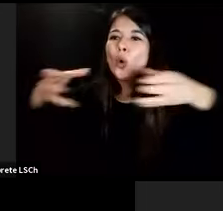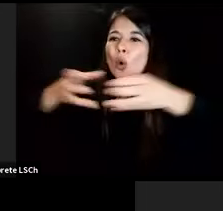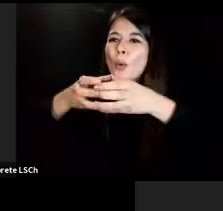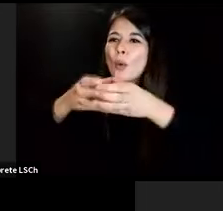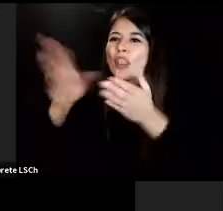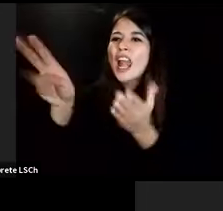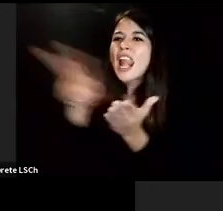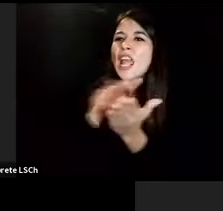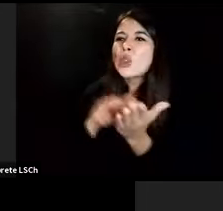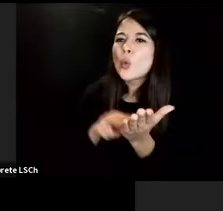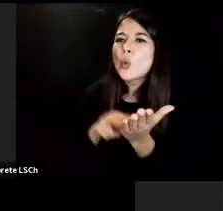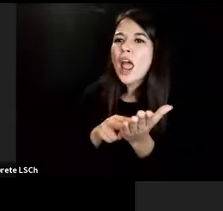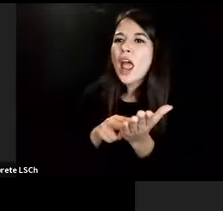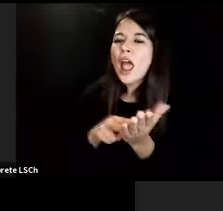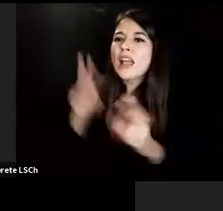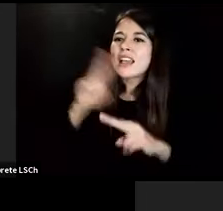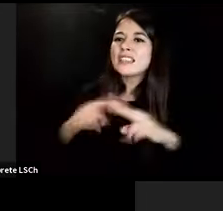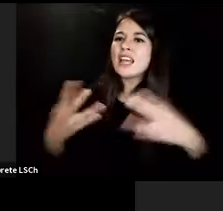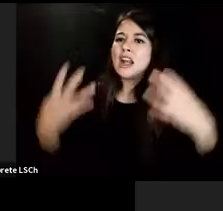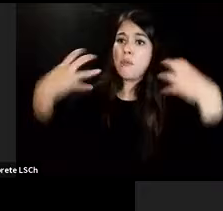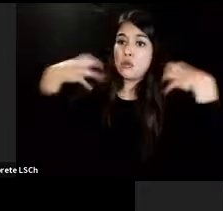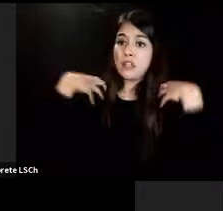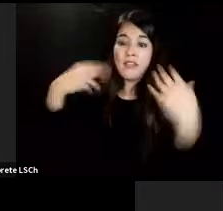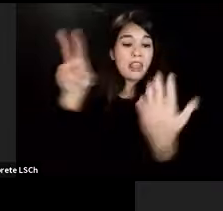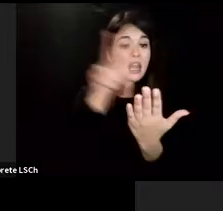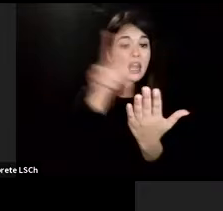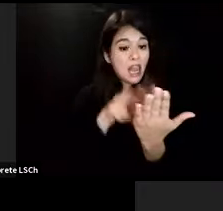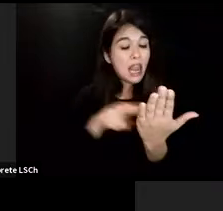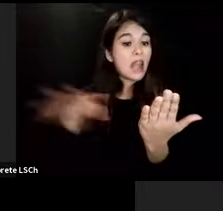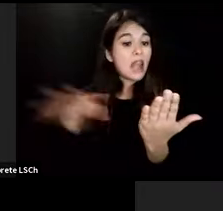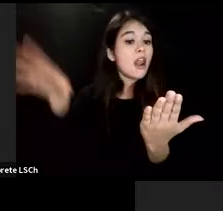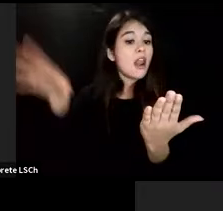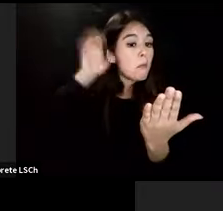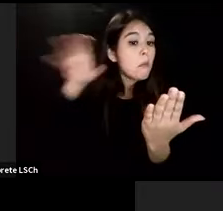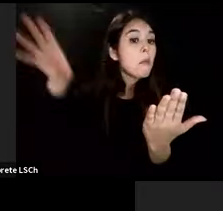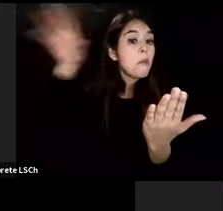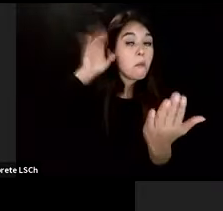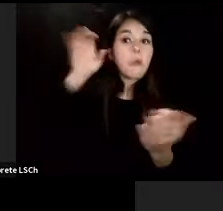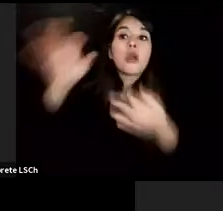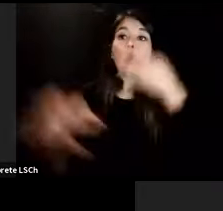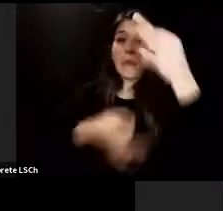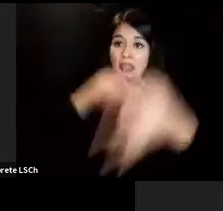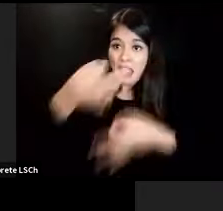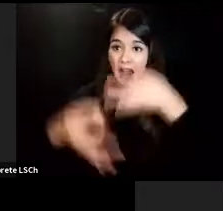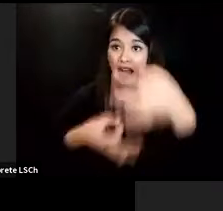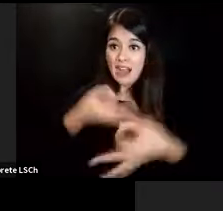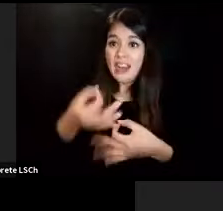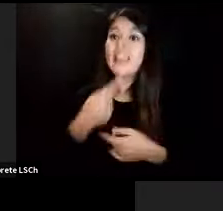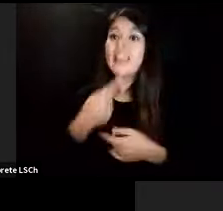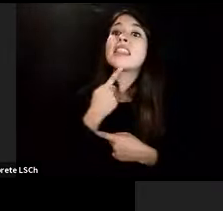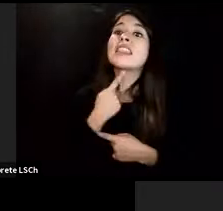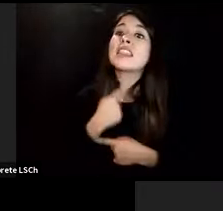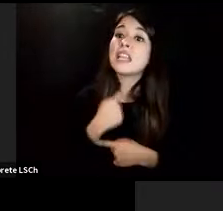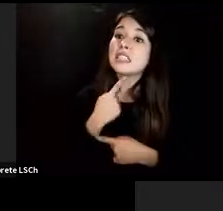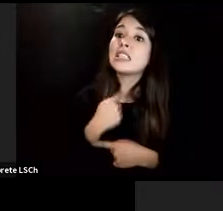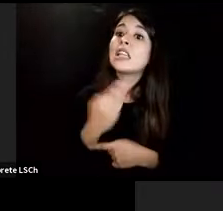de leer esos audiolibros y comentarlos. Me parece interesante también relacionarlo con los clubes de lectura